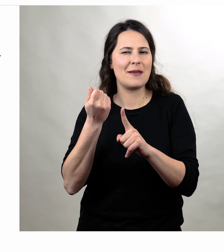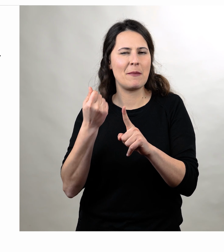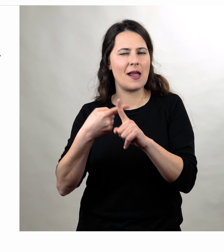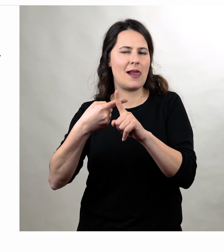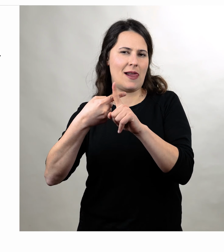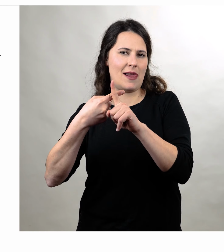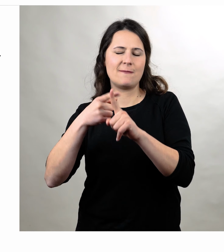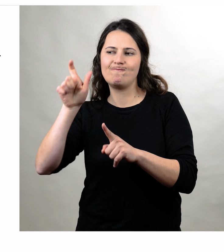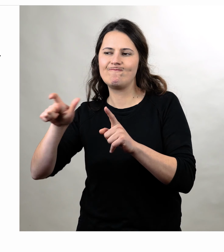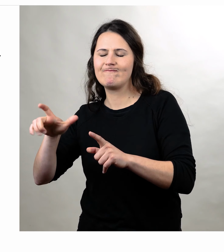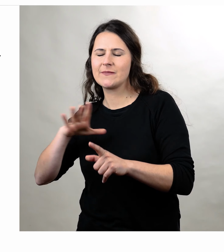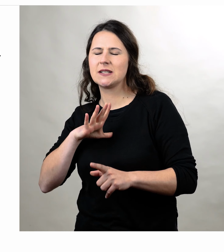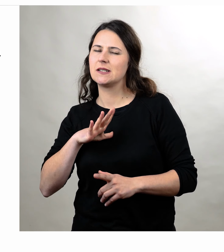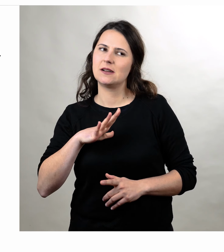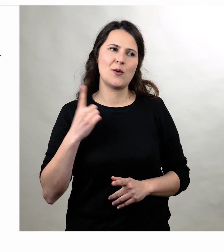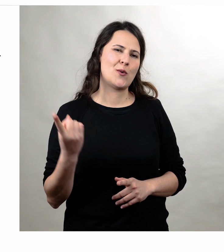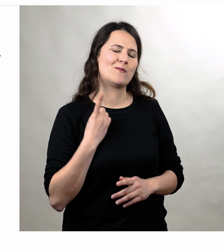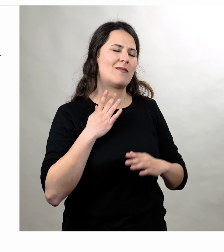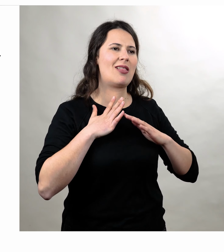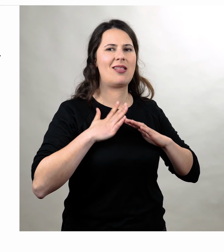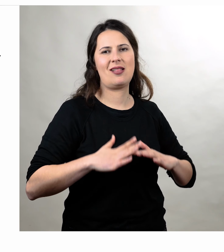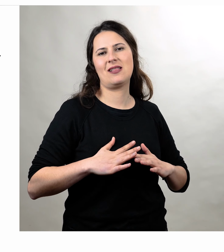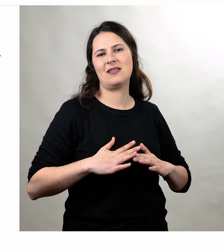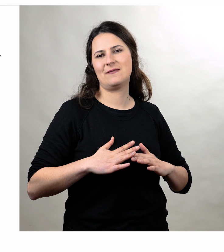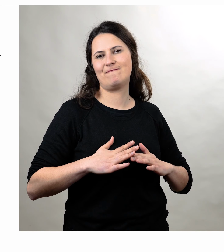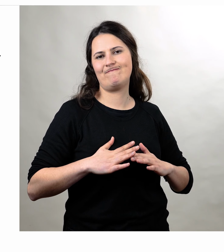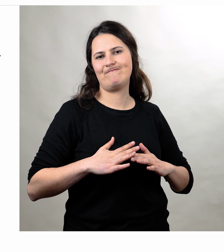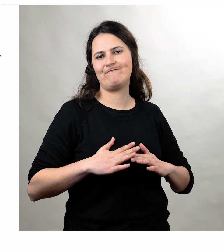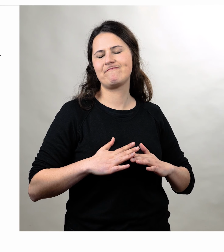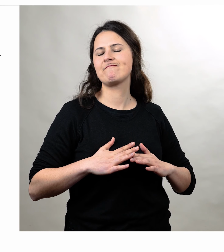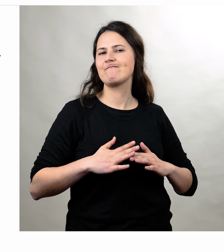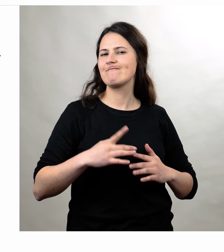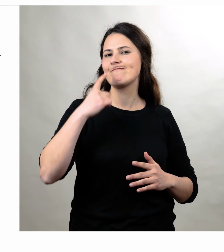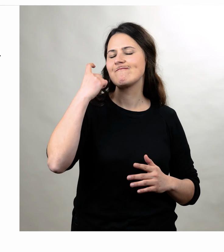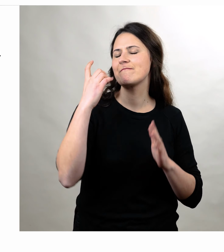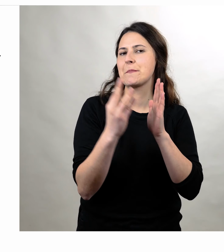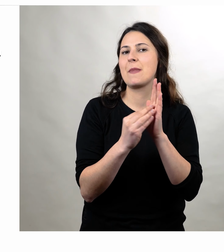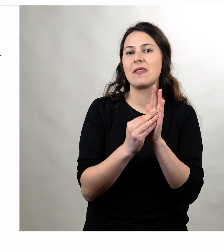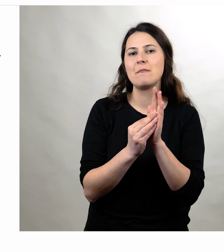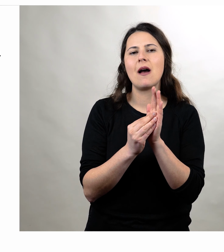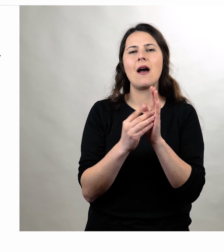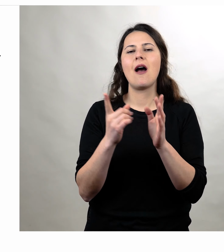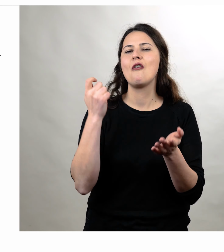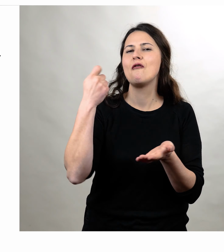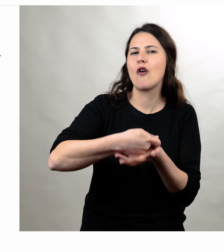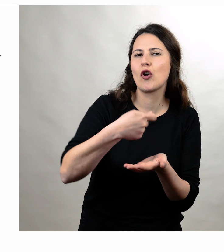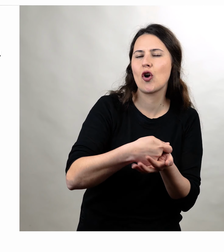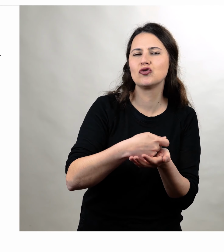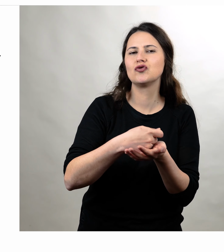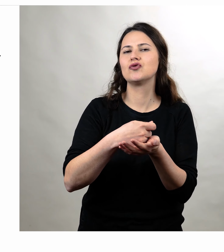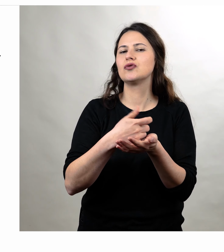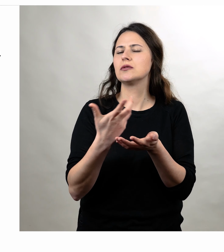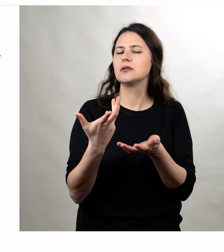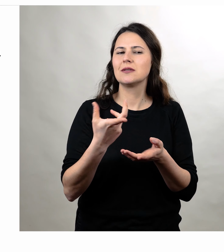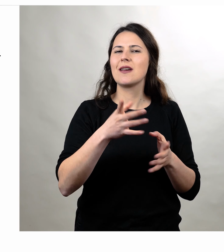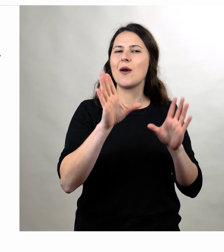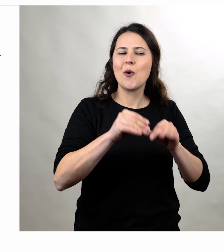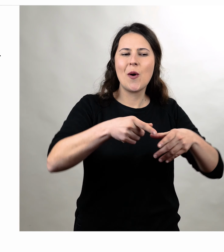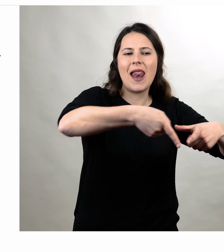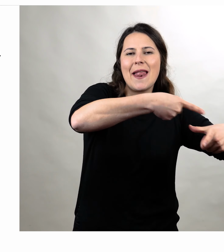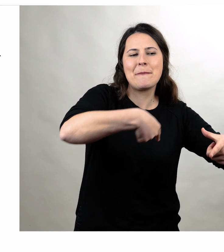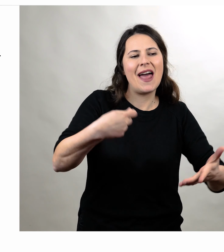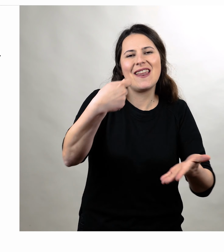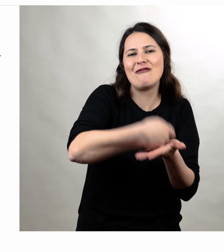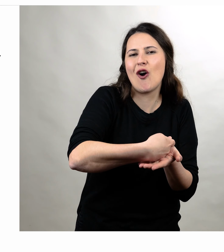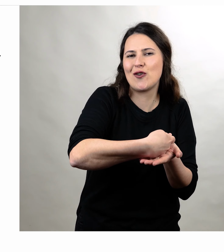Ας σκεφτούμε για παράδειγμα τους φόρους ή τα λιμενικά τέλη που επιβαρύνουν την τιμή των ακτοπλοϊκών εισιτηρίων